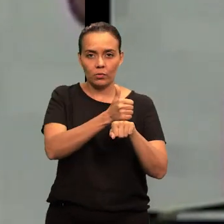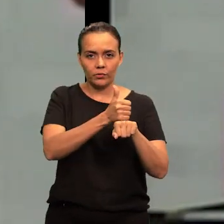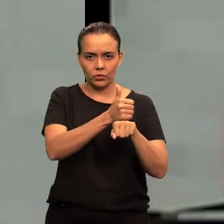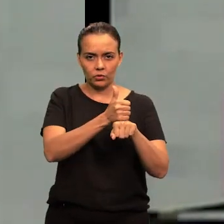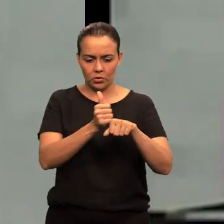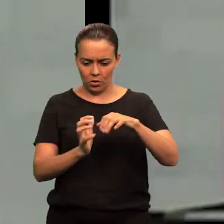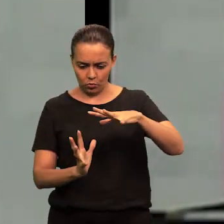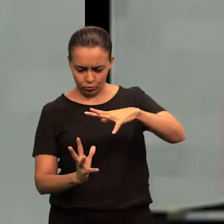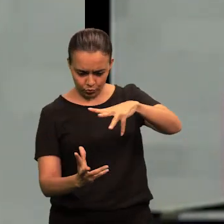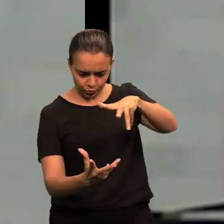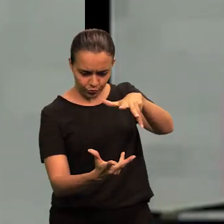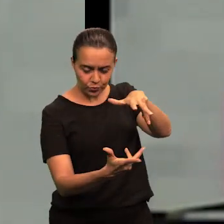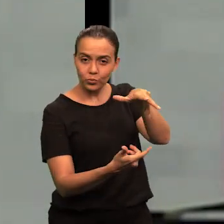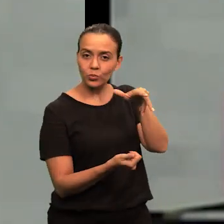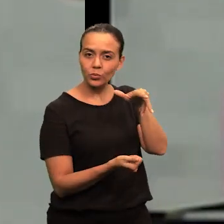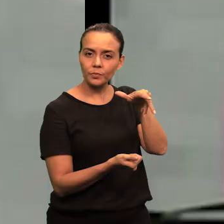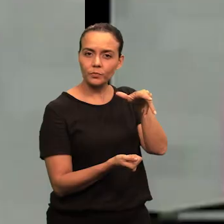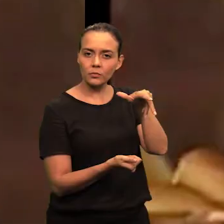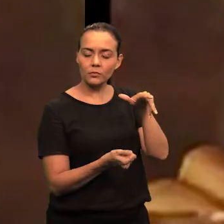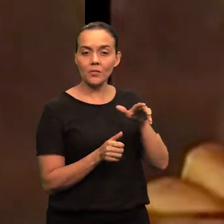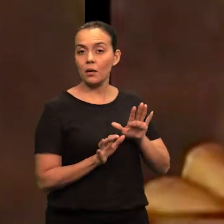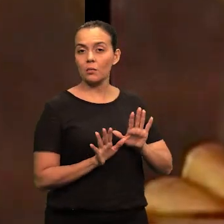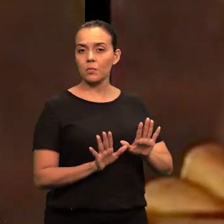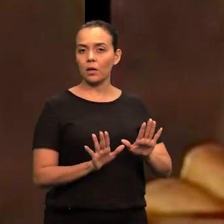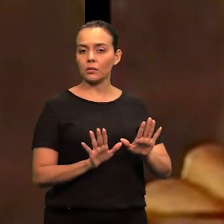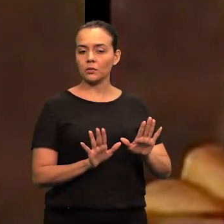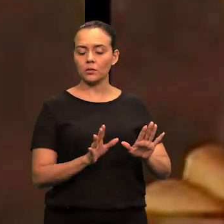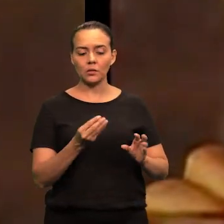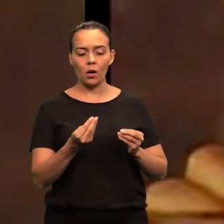nas ideias universais, a não ser por impostura.